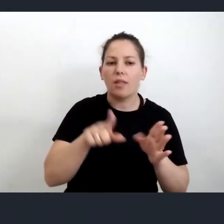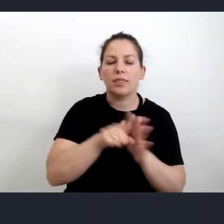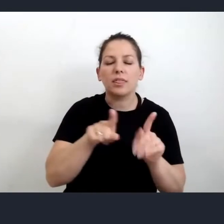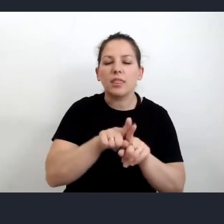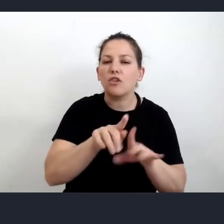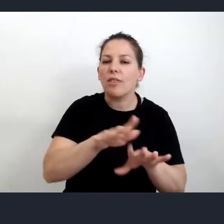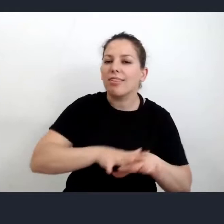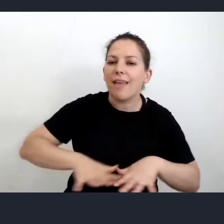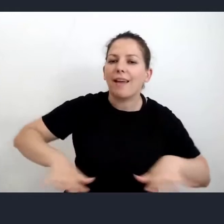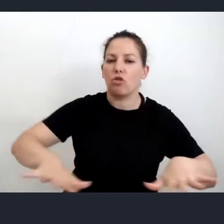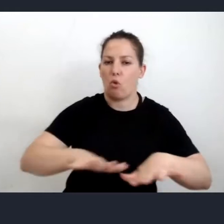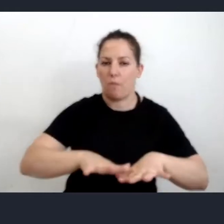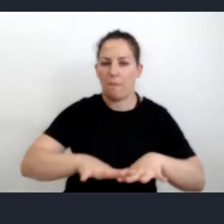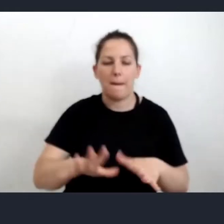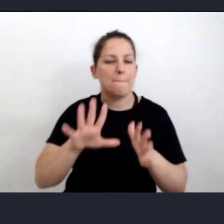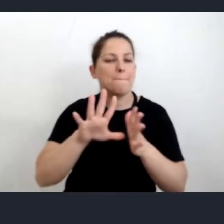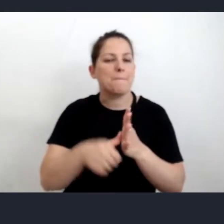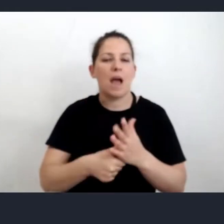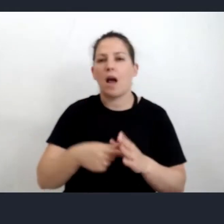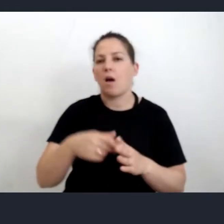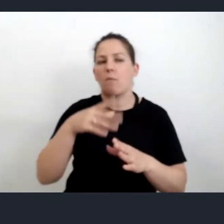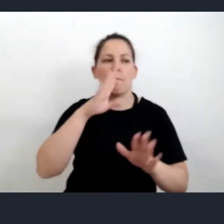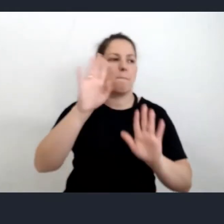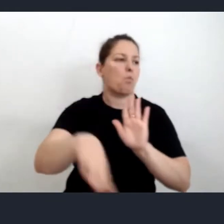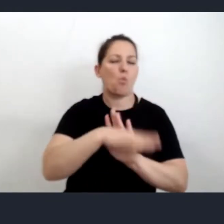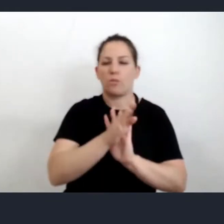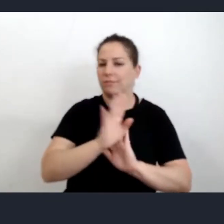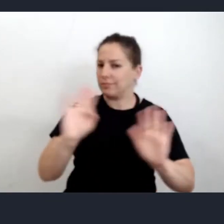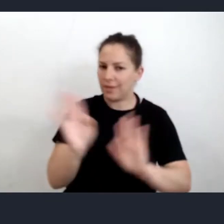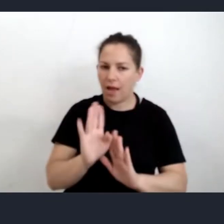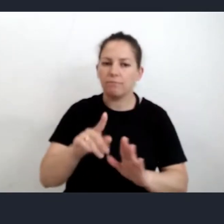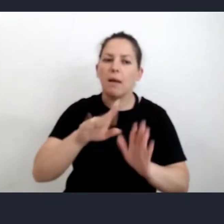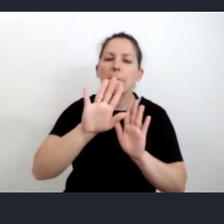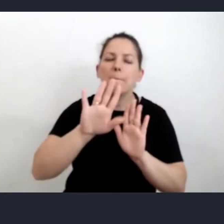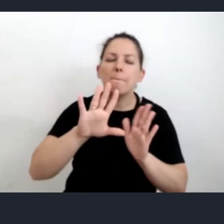Miasto nie istnieje w pustce i musi planować swój rozwój